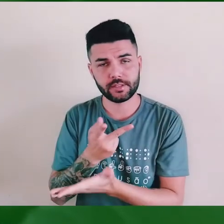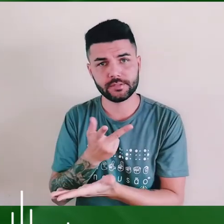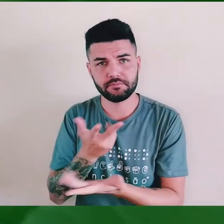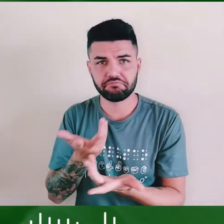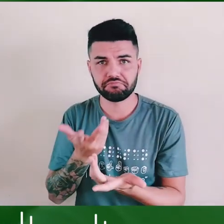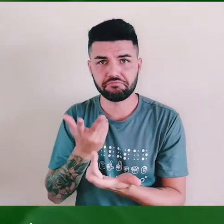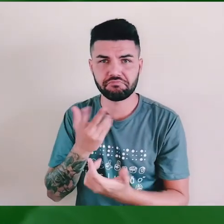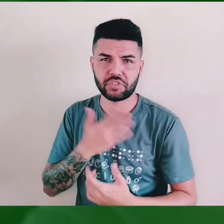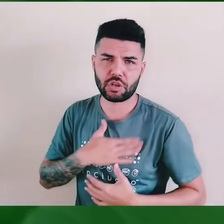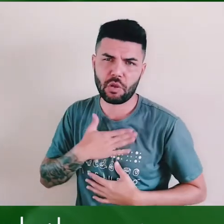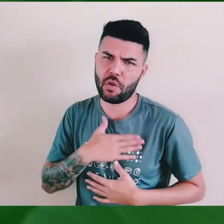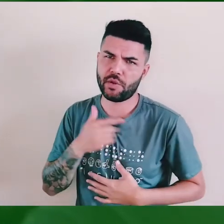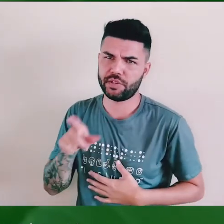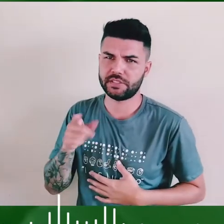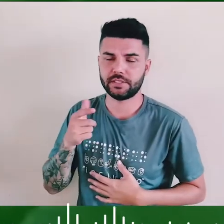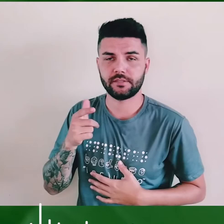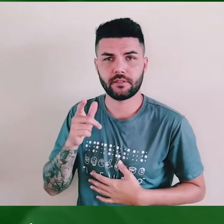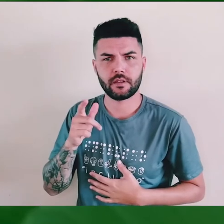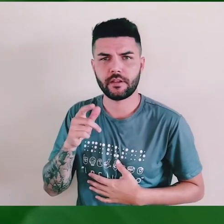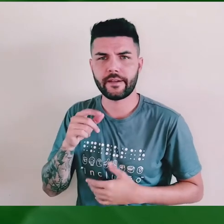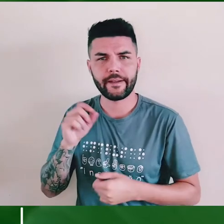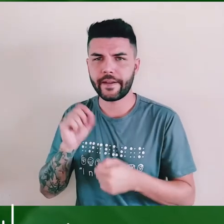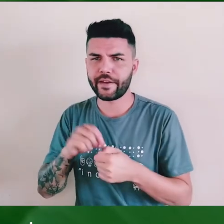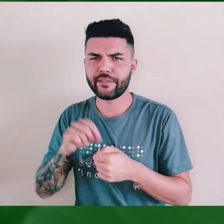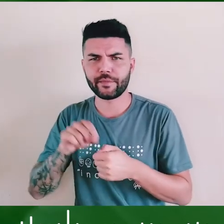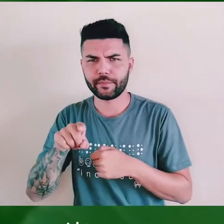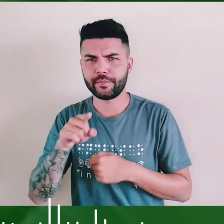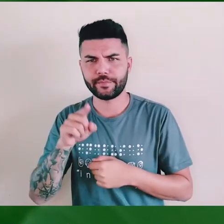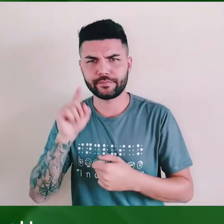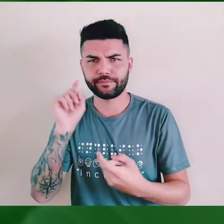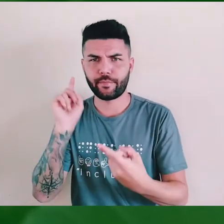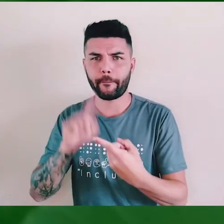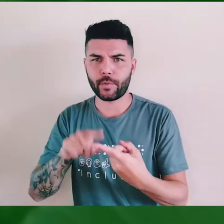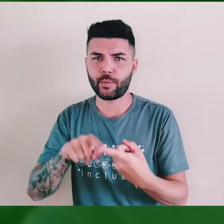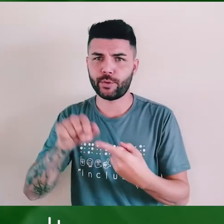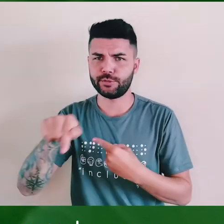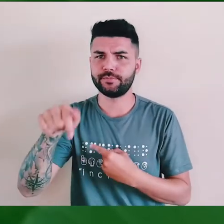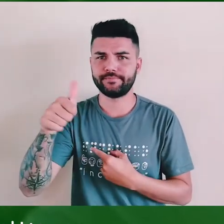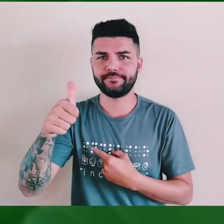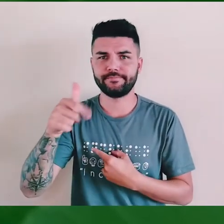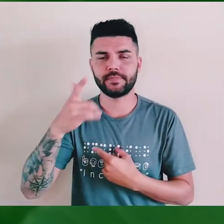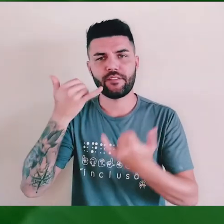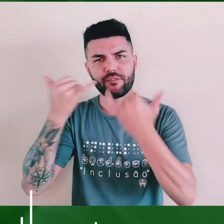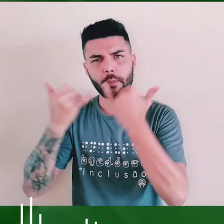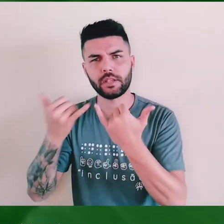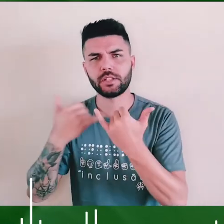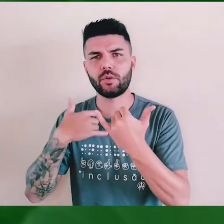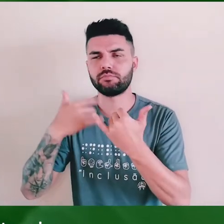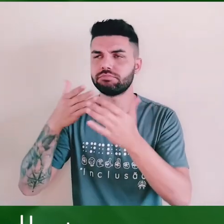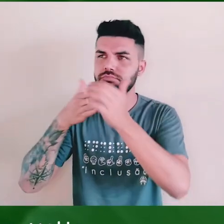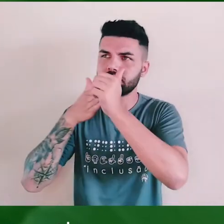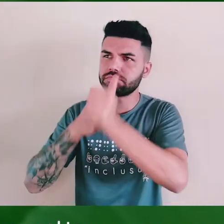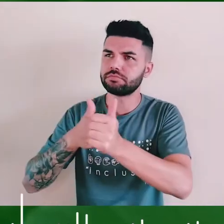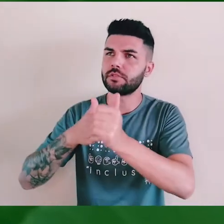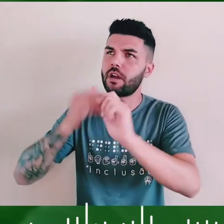ver informações que você vai comprar ou consumir e isso foi muito nocivo pois as pessoas